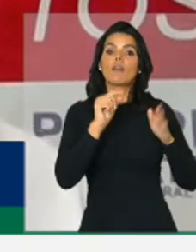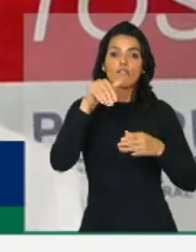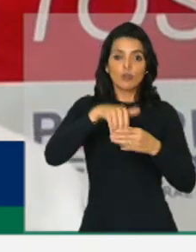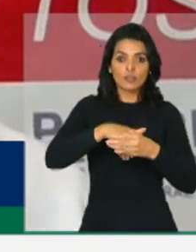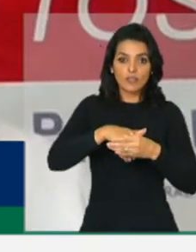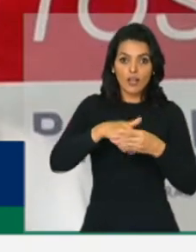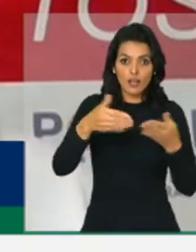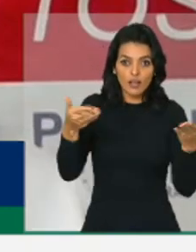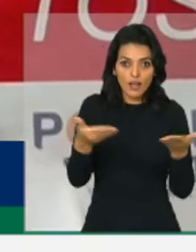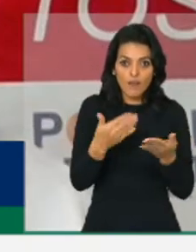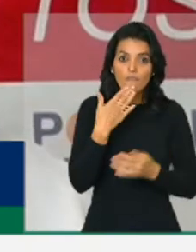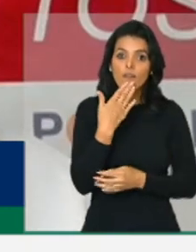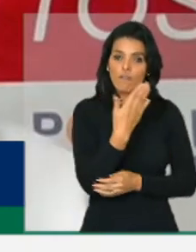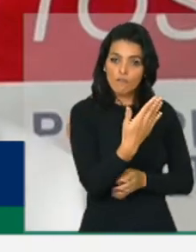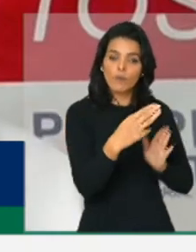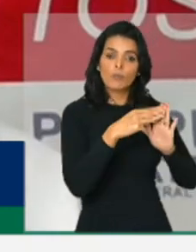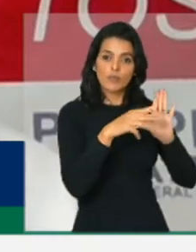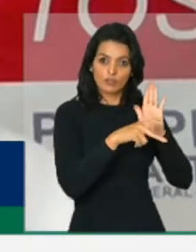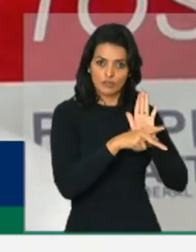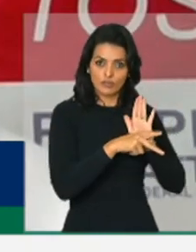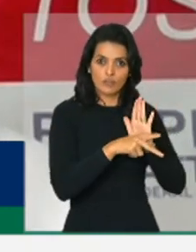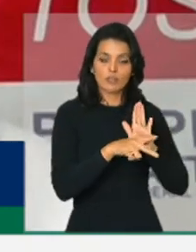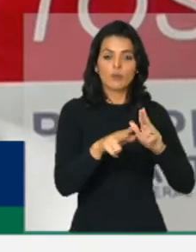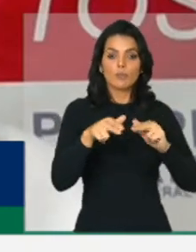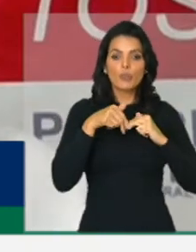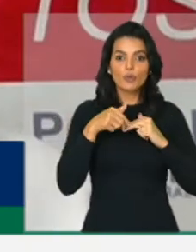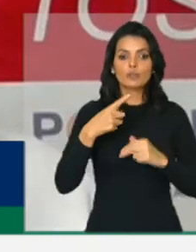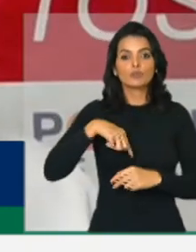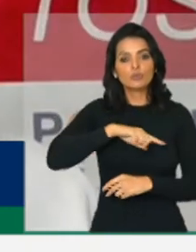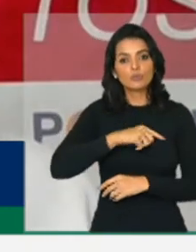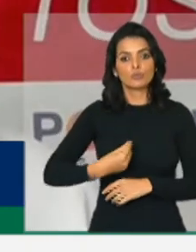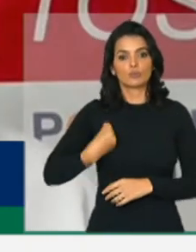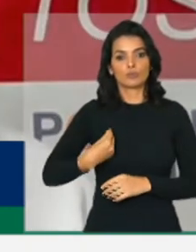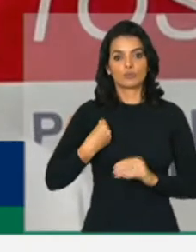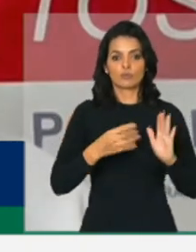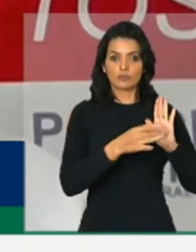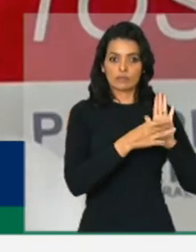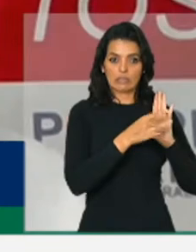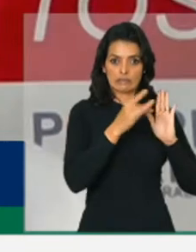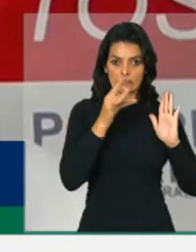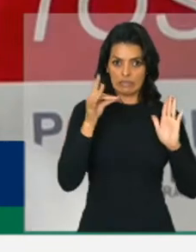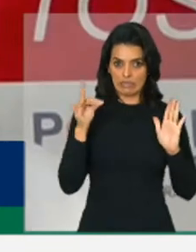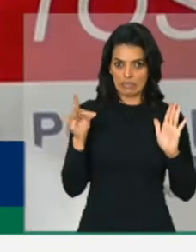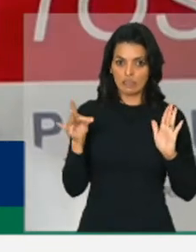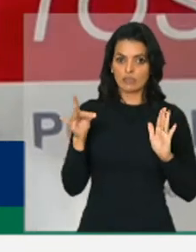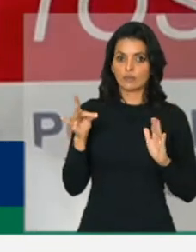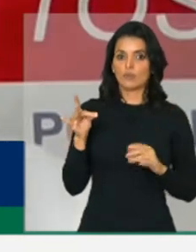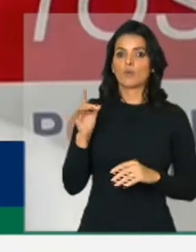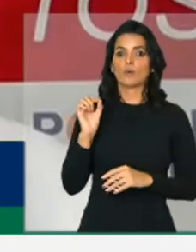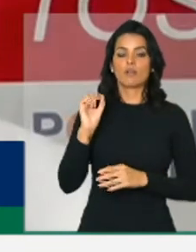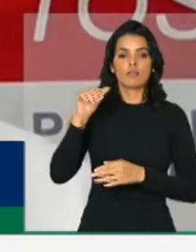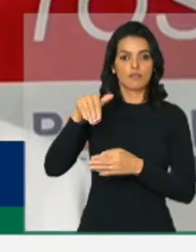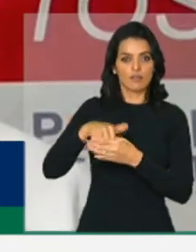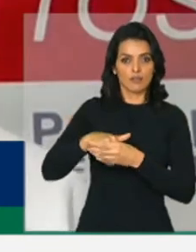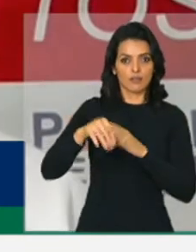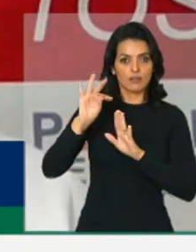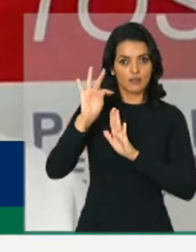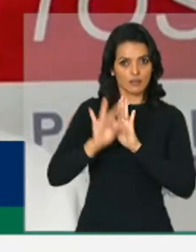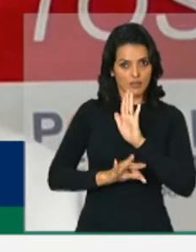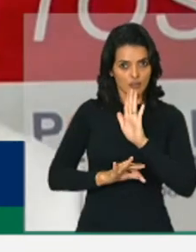COMO DISSEMOS MUITO CLARAMENTE A MEDIDA PROVISÓRIA DO GOVERNO É MUITO MELHOR QUE O TEXTO DO RELATOR E NÓS QUEREMOS VOTAR A FAVOR DELA, POR ISSO O PDT PEDIU A